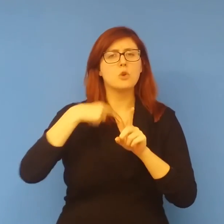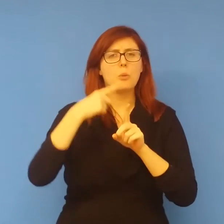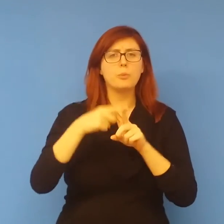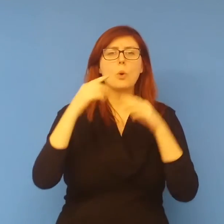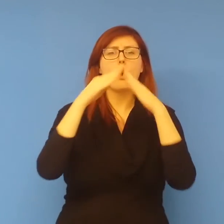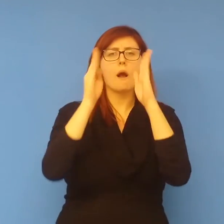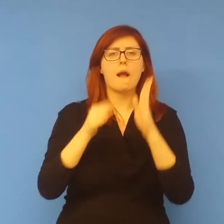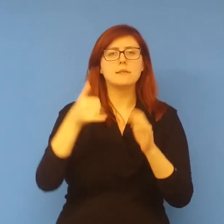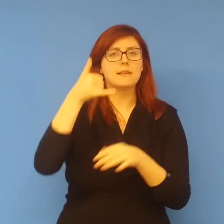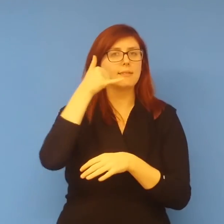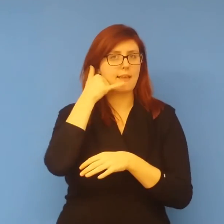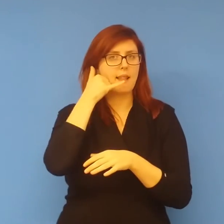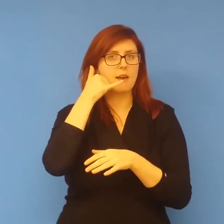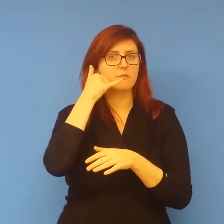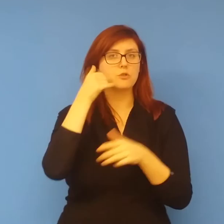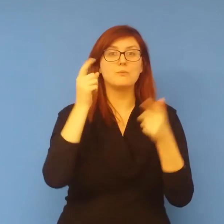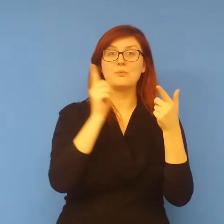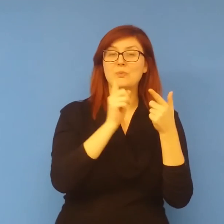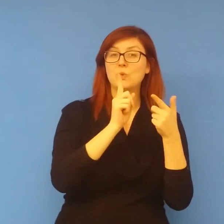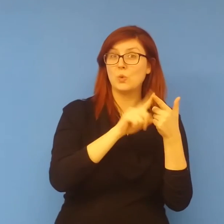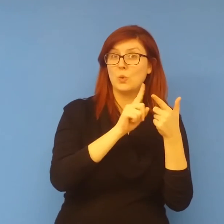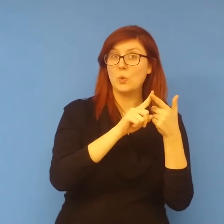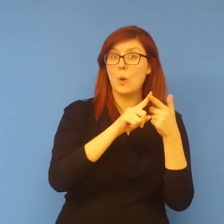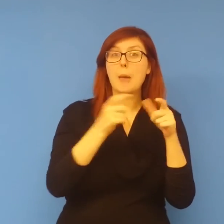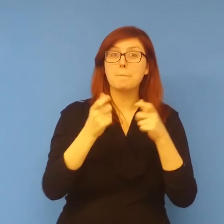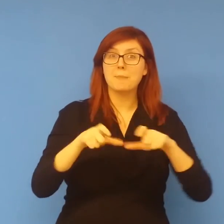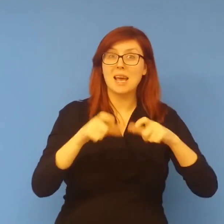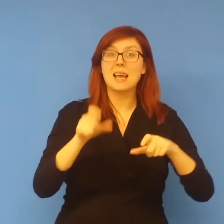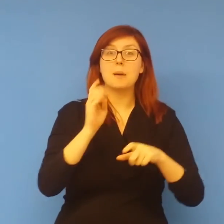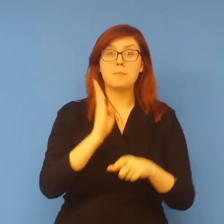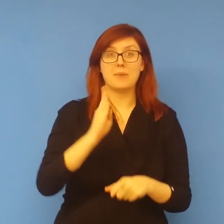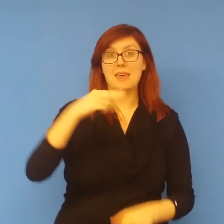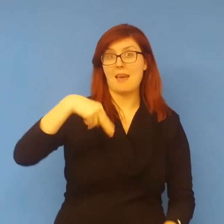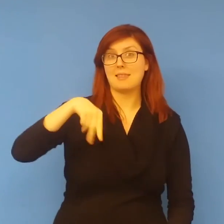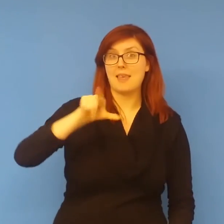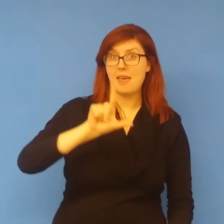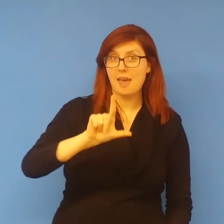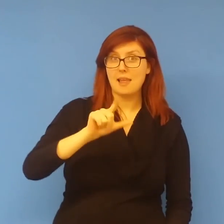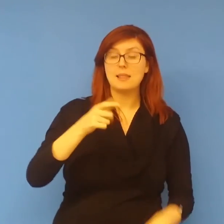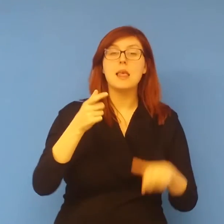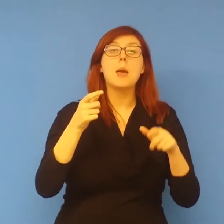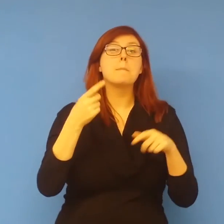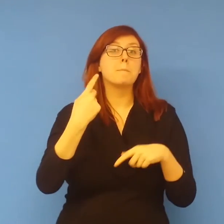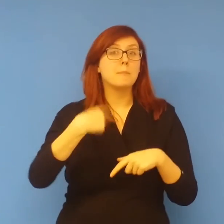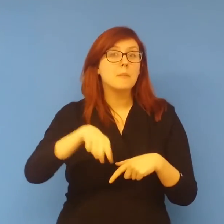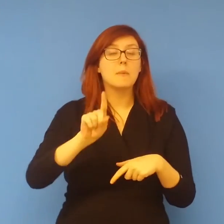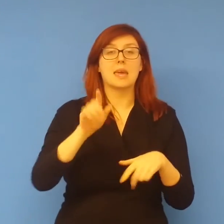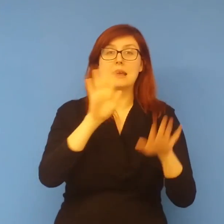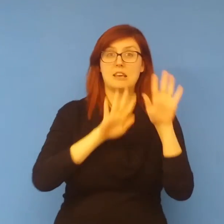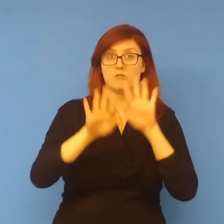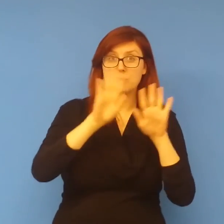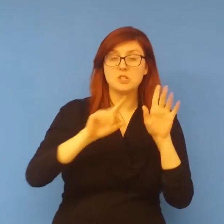o telefono di casa; la banca BNL per richiedere informazioni